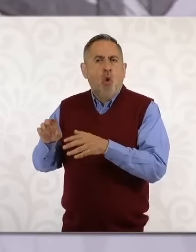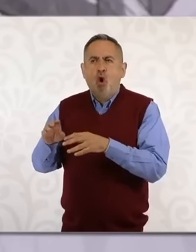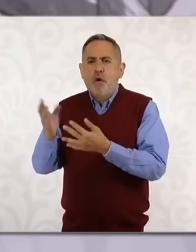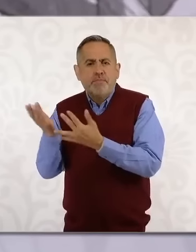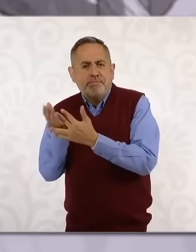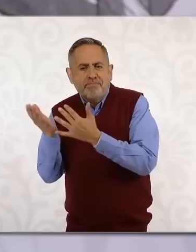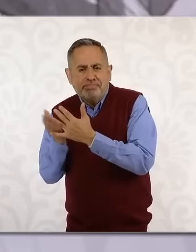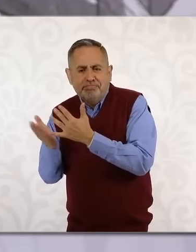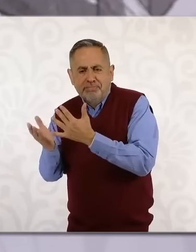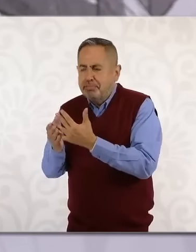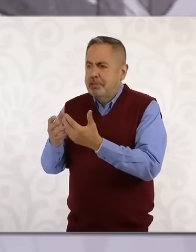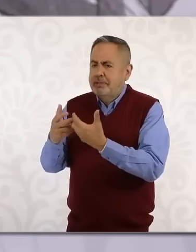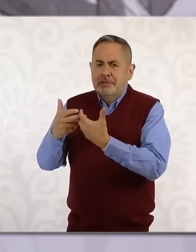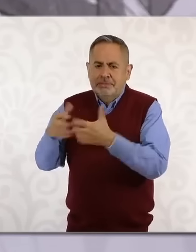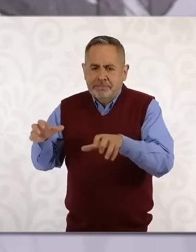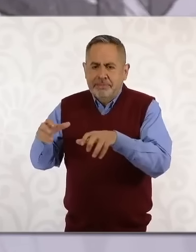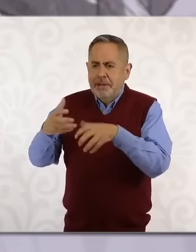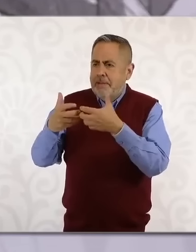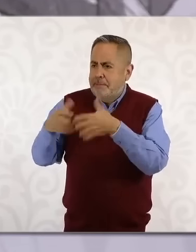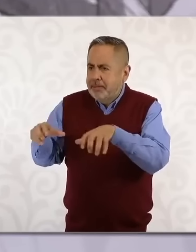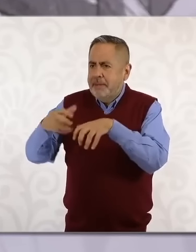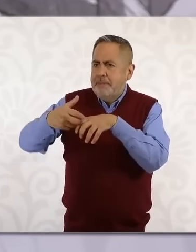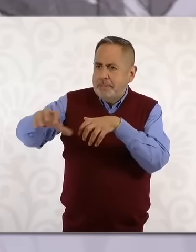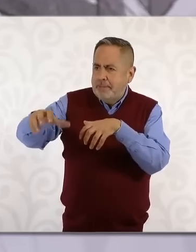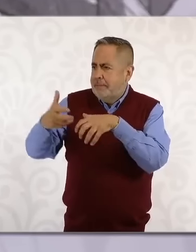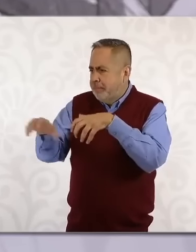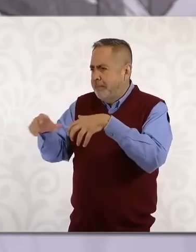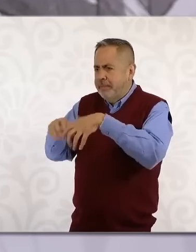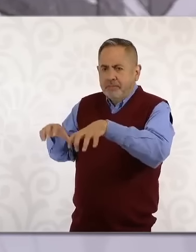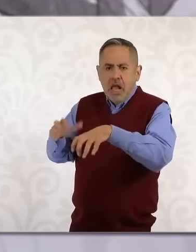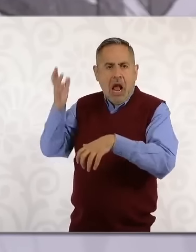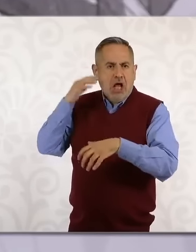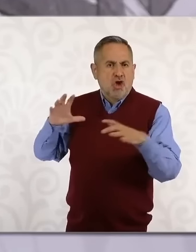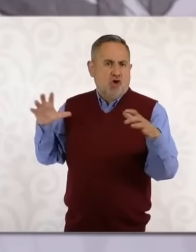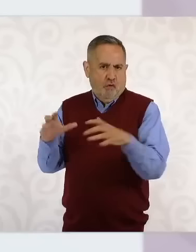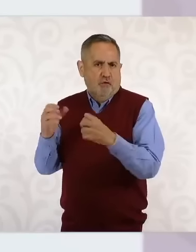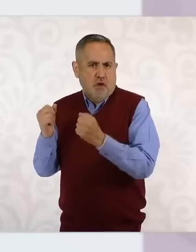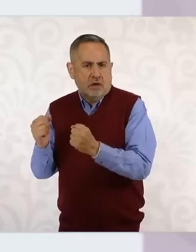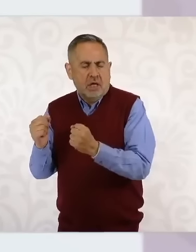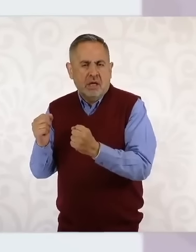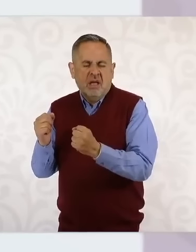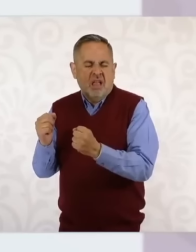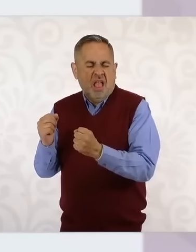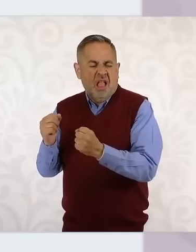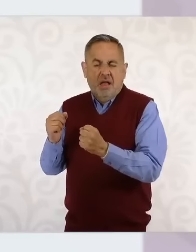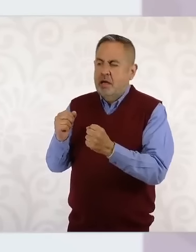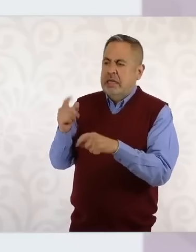La obligan a dividirse en pedazos regionales y también de acuerdo a lo que atendían. Su objetivo